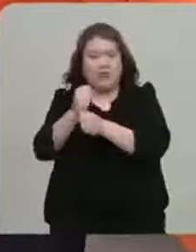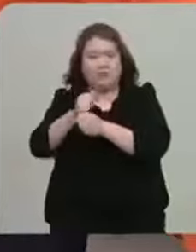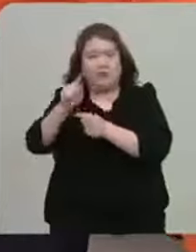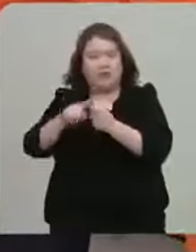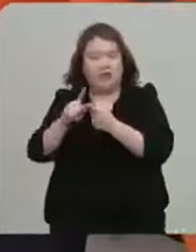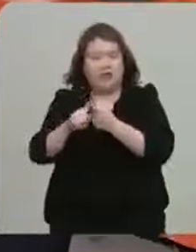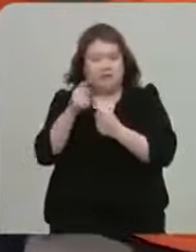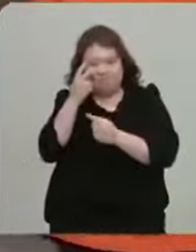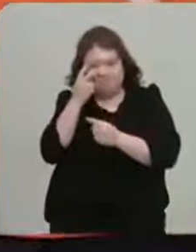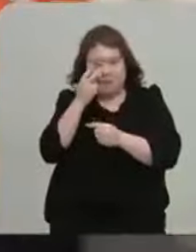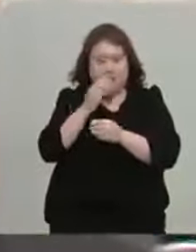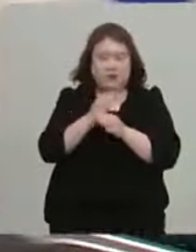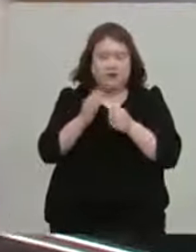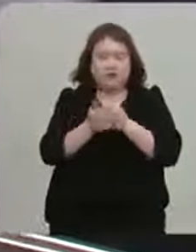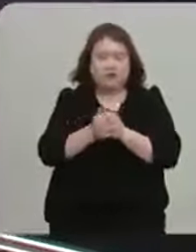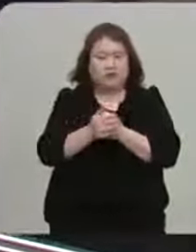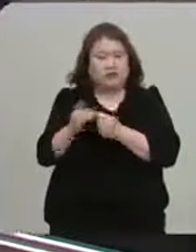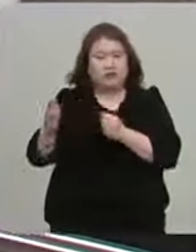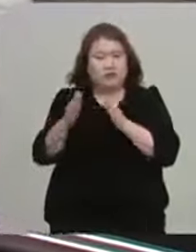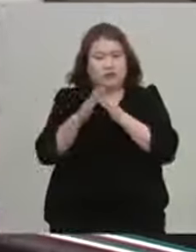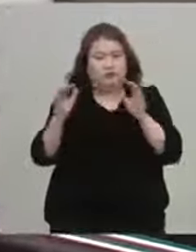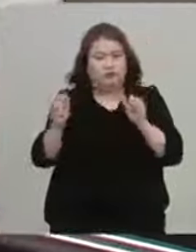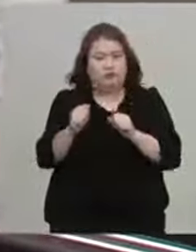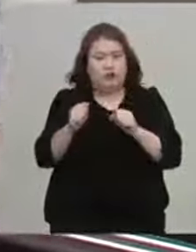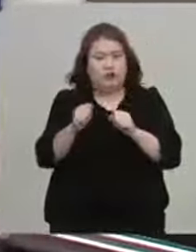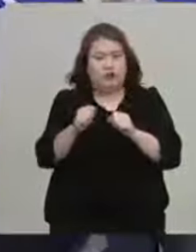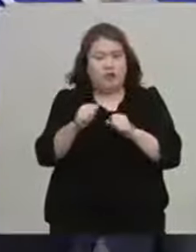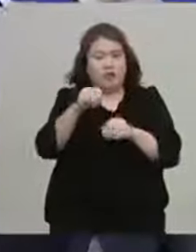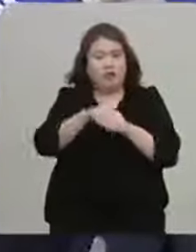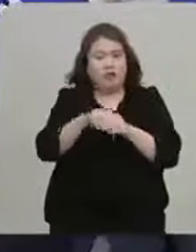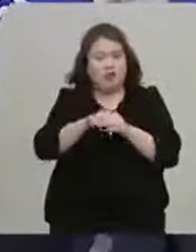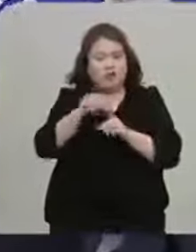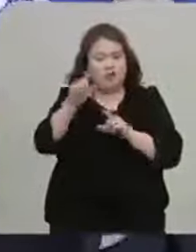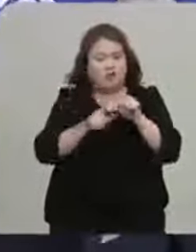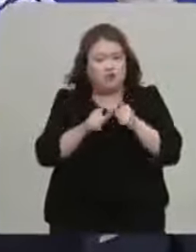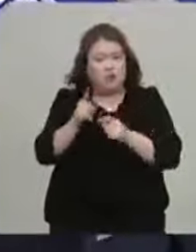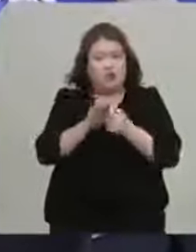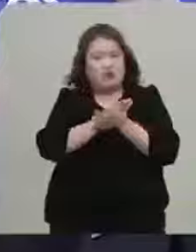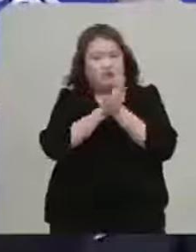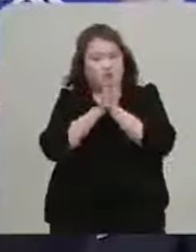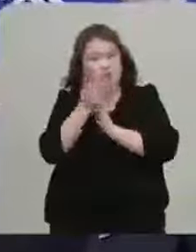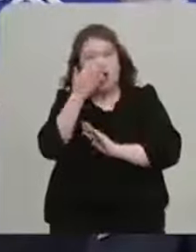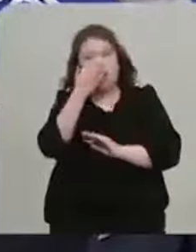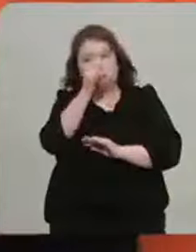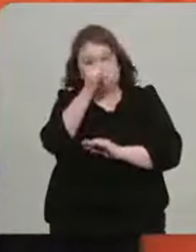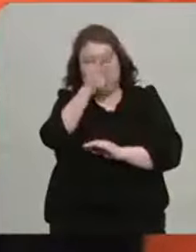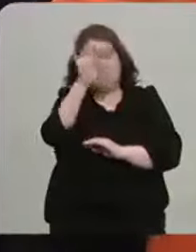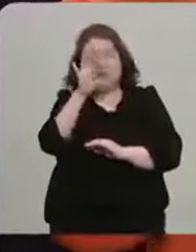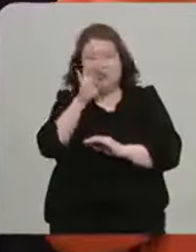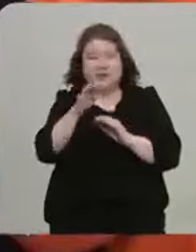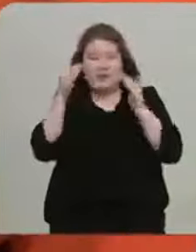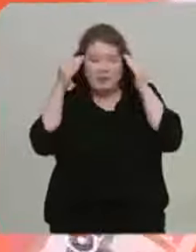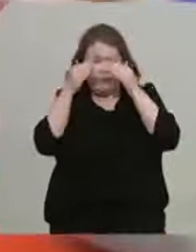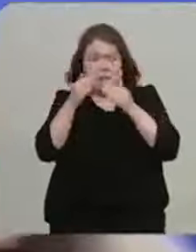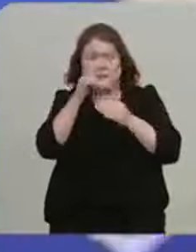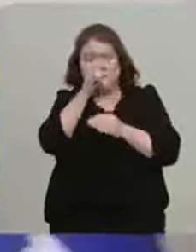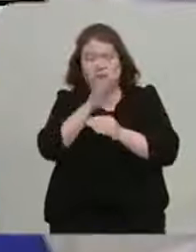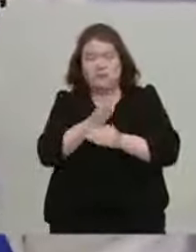지대 통합이 전북 총선 구도에 변화의 바람으로 작용할 수 있을지 관심을 모으고 있습니다. kbs 뉴스 진유민입니다.